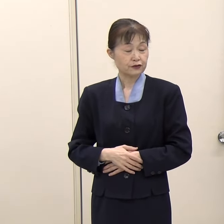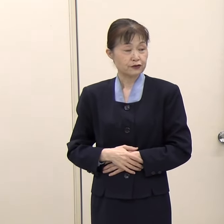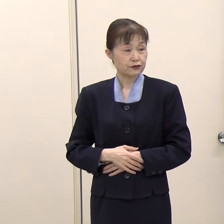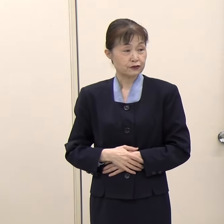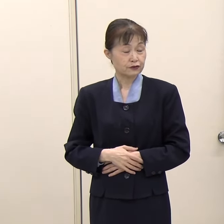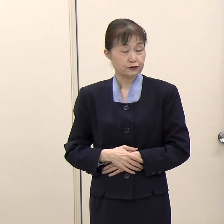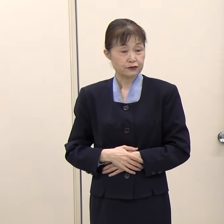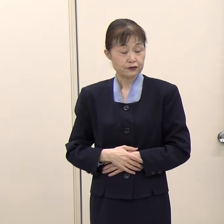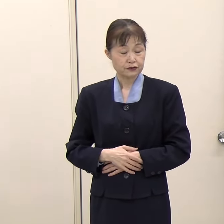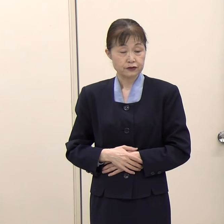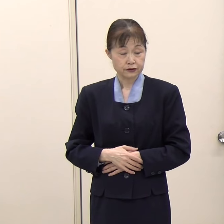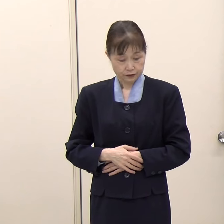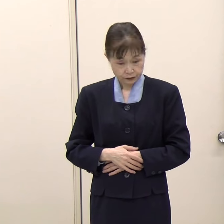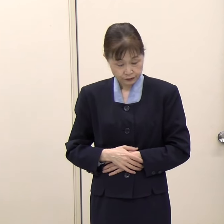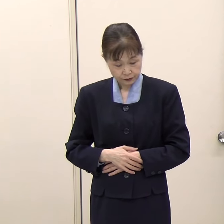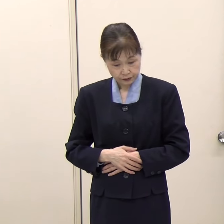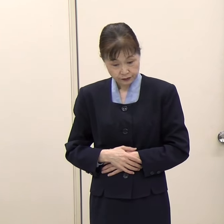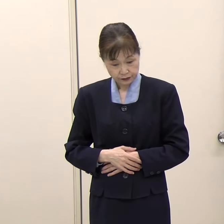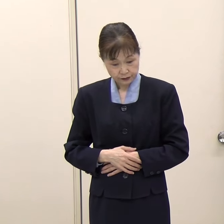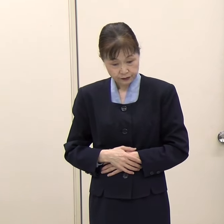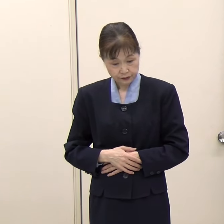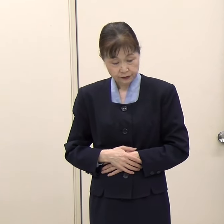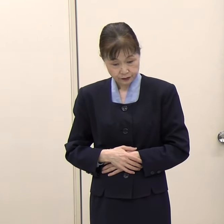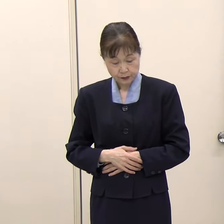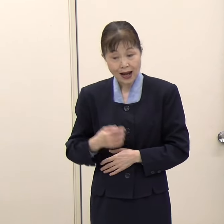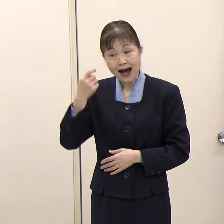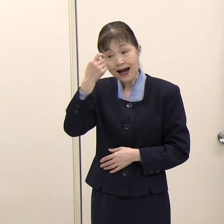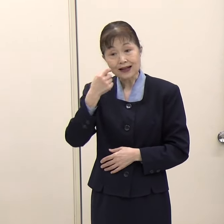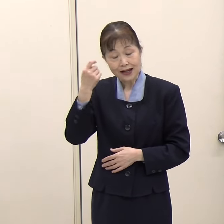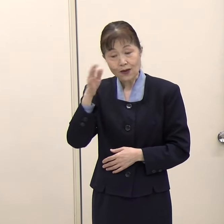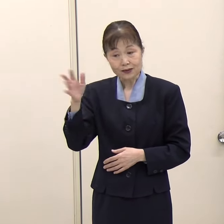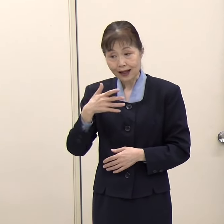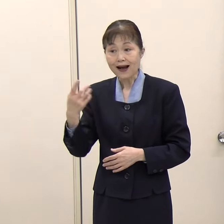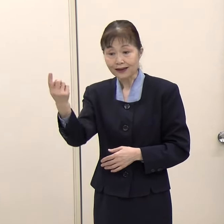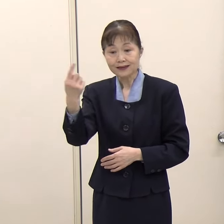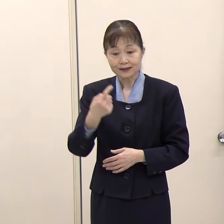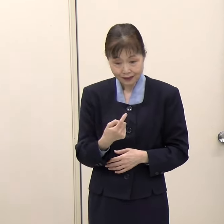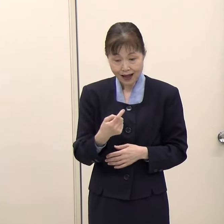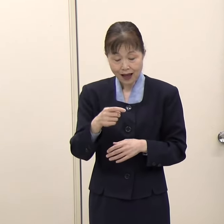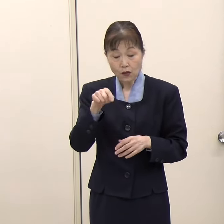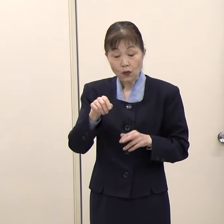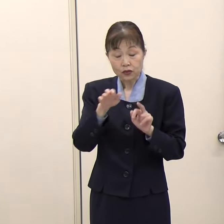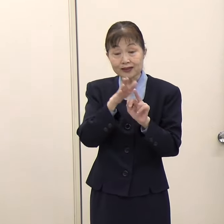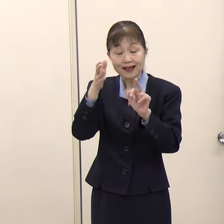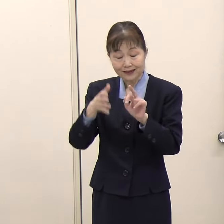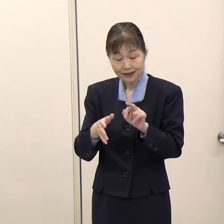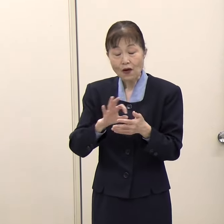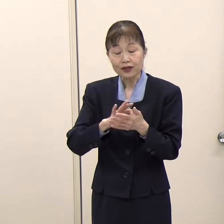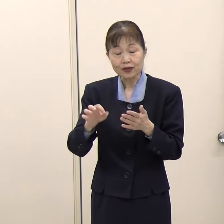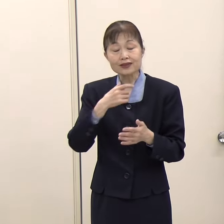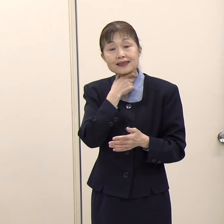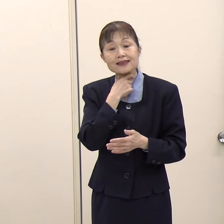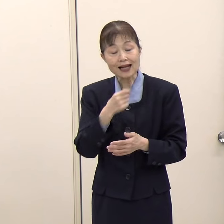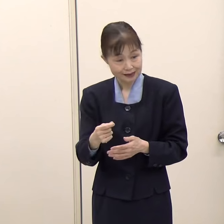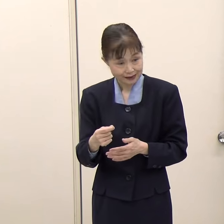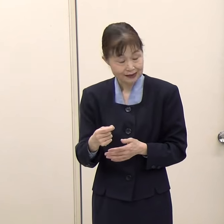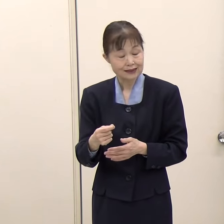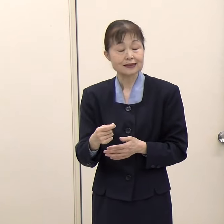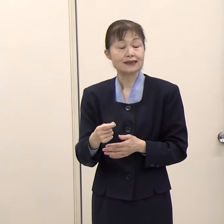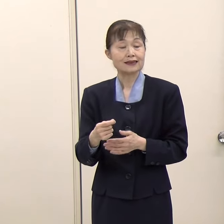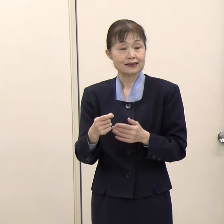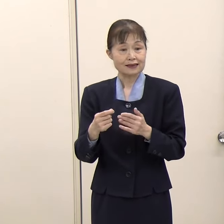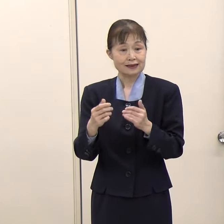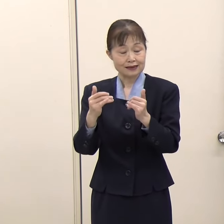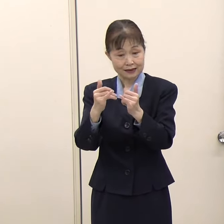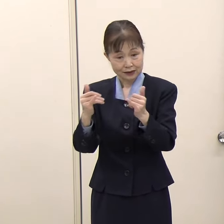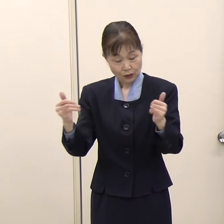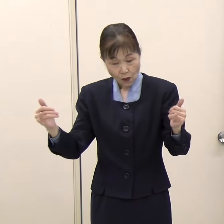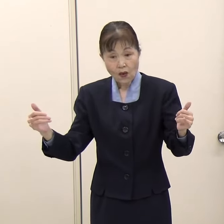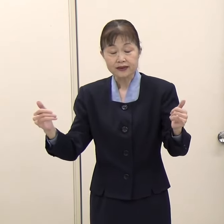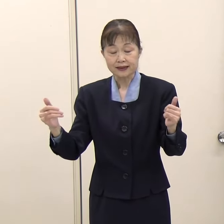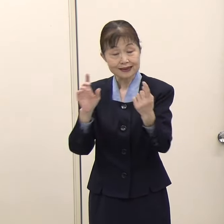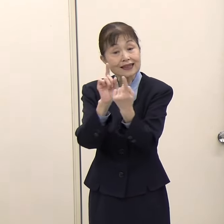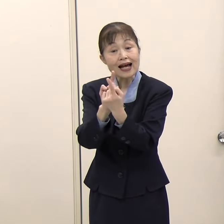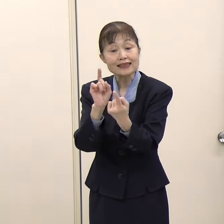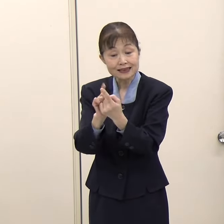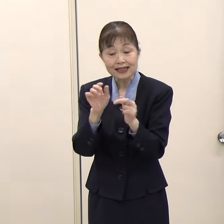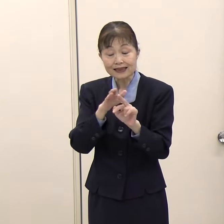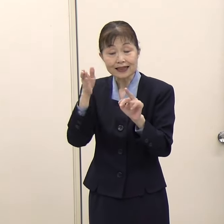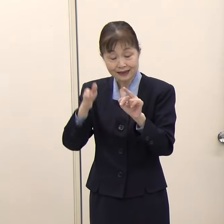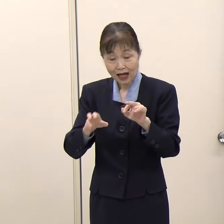（朝日新聞）実際に海外からいらっしゃってこのセンターを利用したいと思っている方々には、どういった形でこのセンターのことを周知されるのでしょうか。